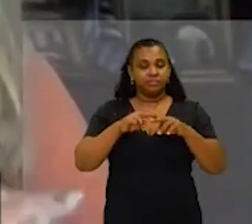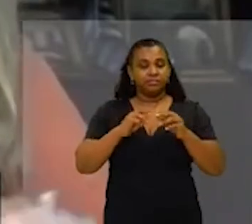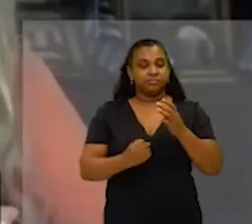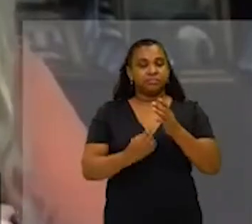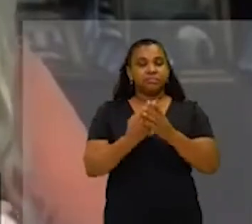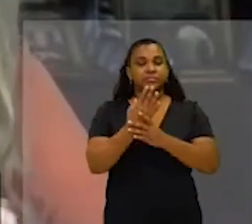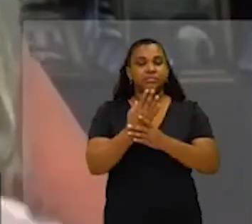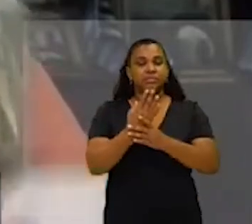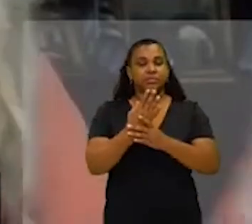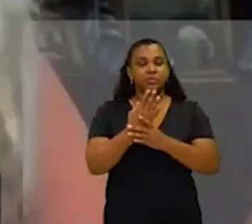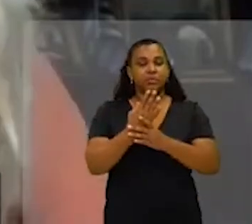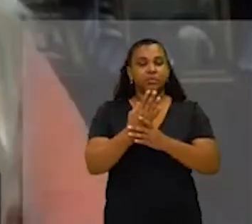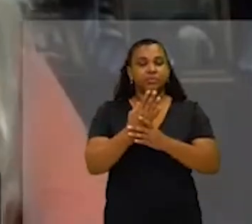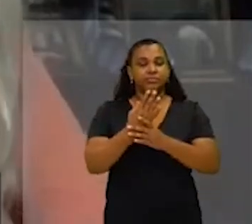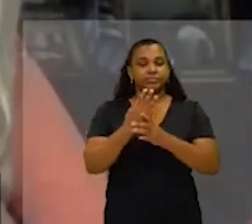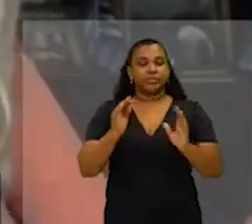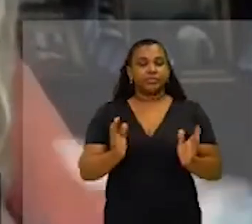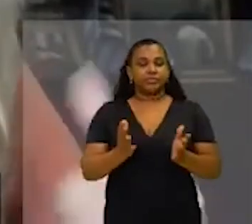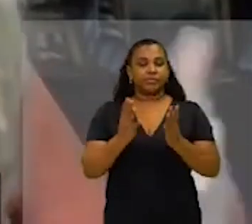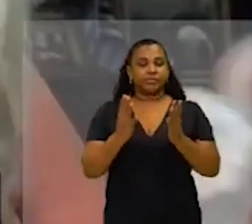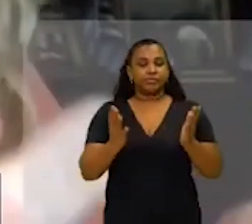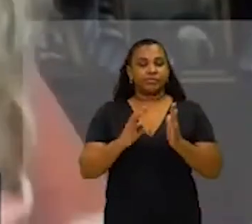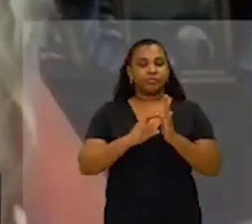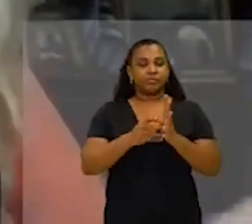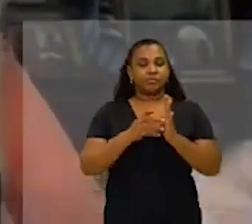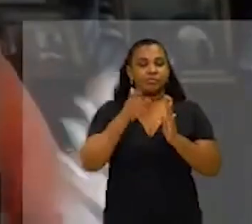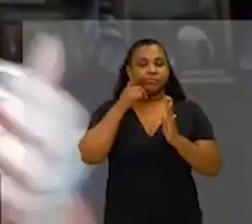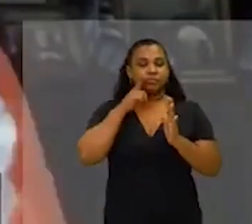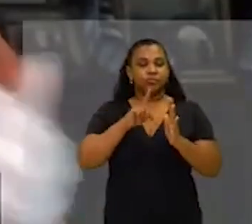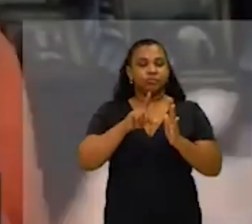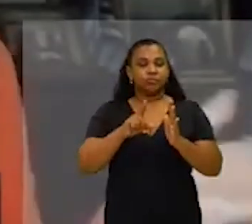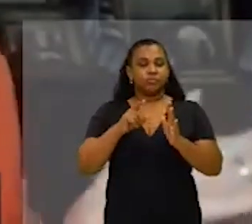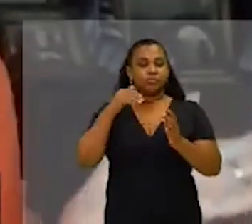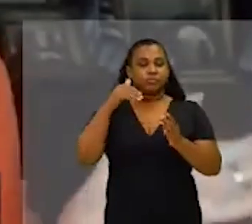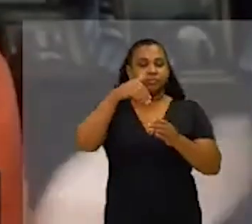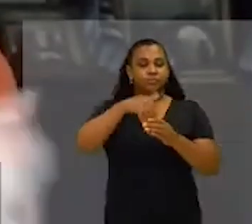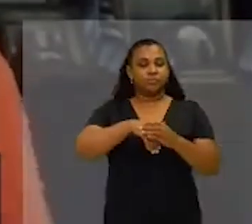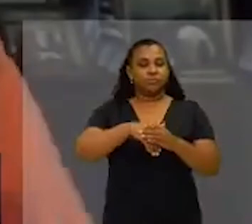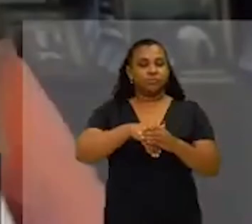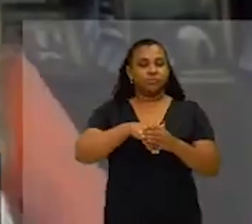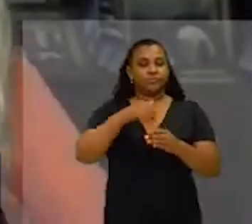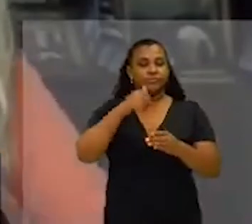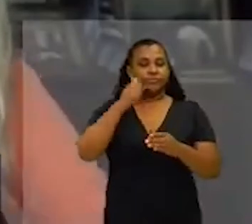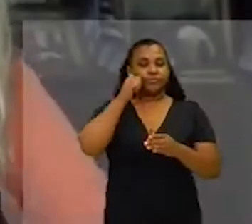esse os partidos políticos que conseguiria eleger aí o maior número de mulheres e de pessoas e de